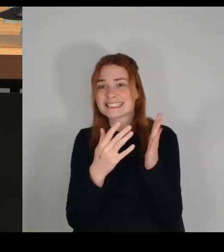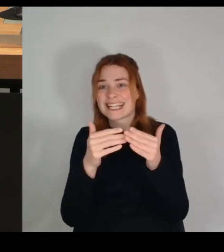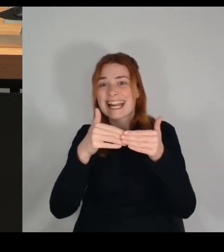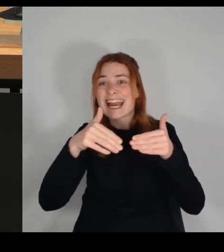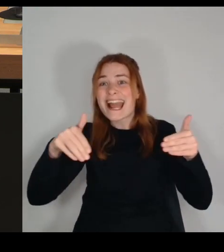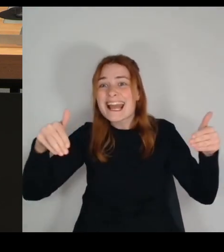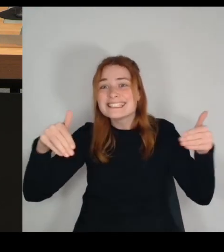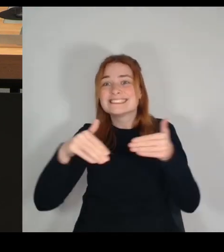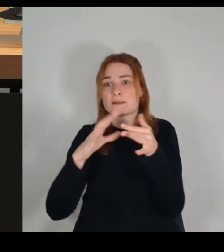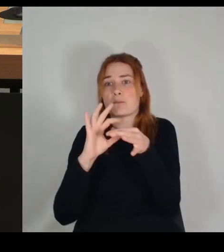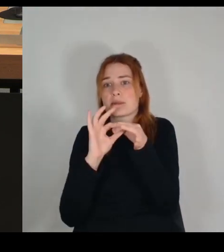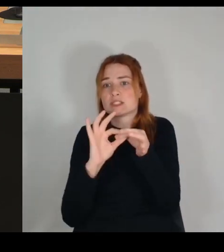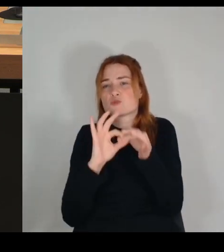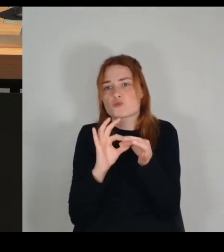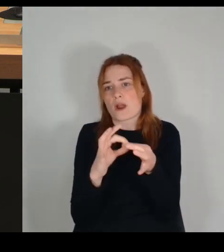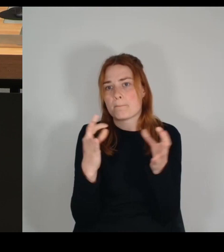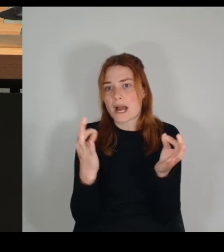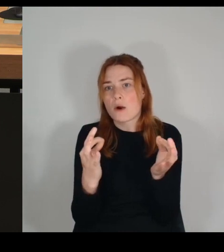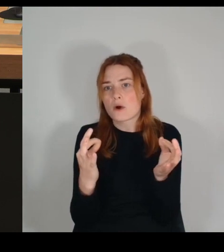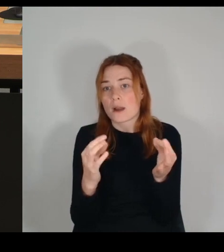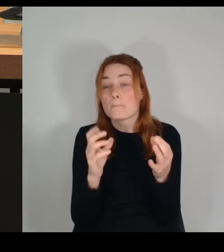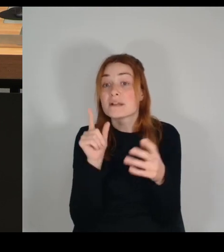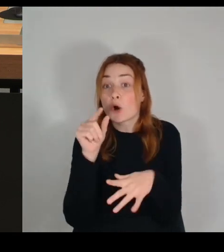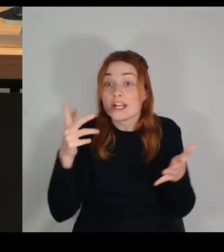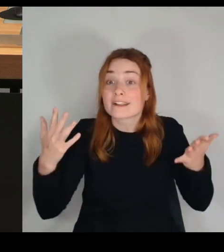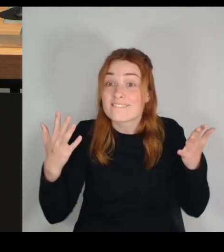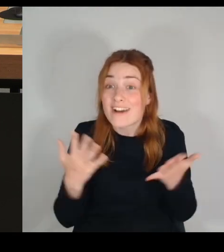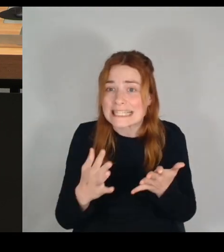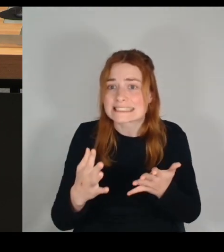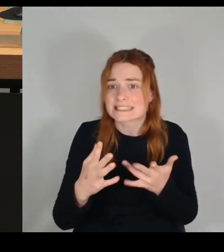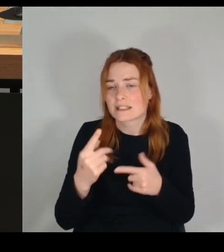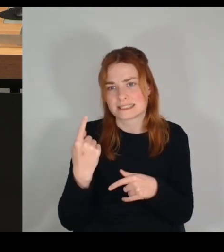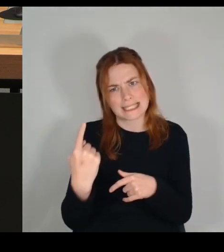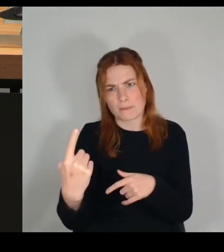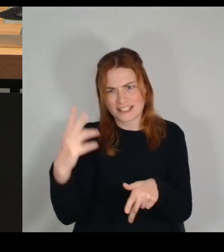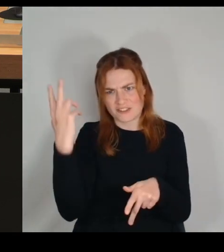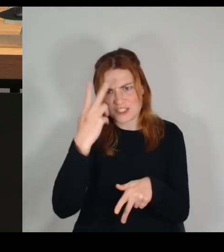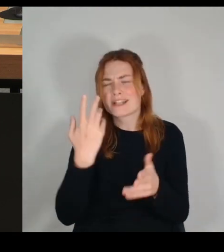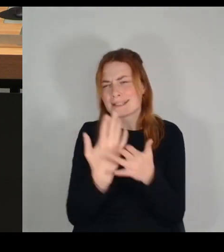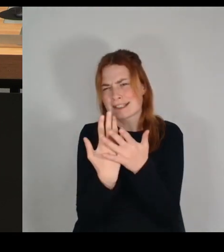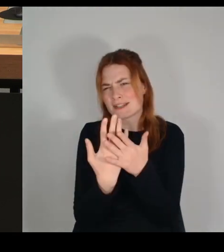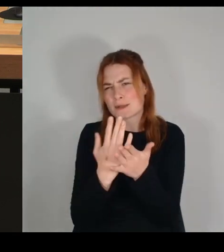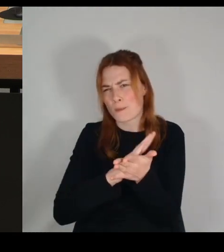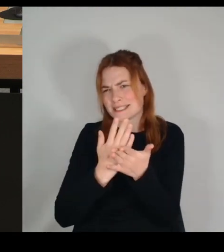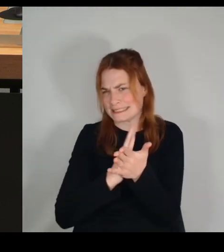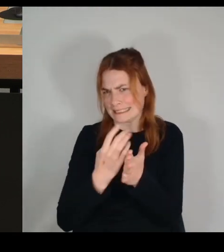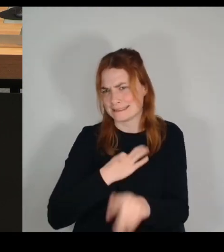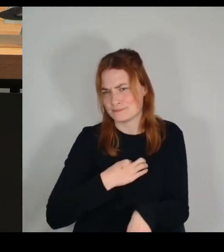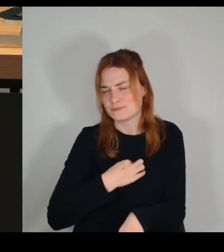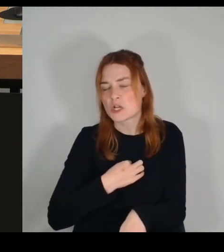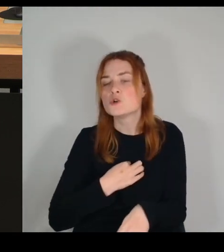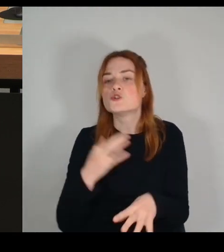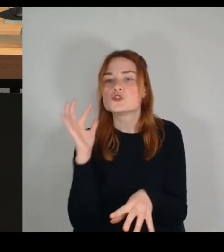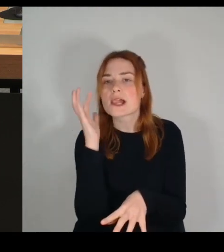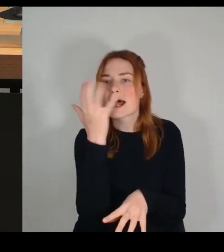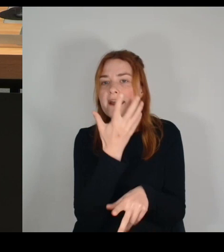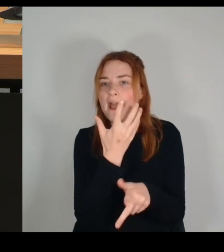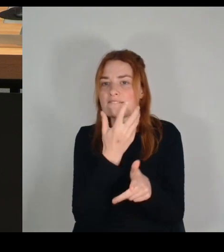anscheinend nicht verstanden haben. Zulässig ist die Schleierfahndung innerhalb von 30 Kilometern zu einer internationalen Grenze.